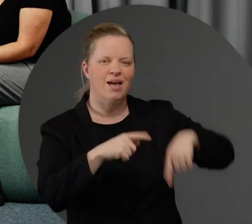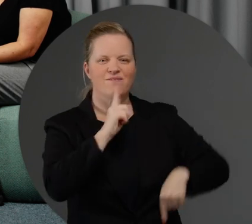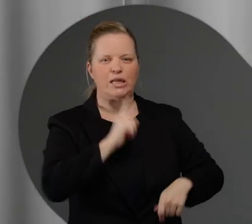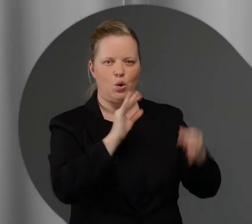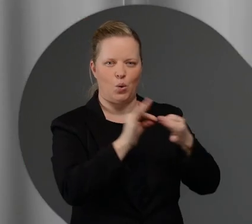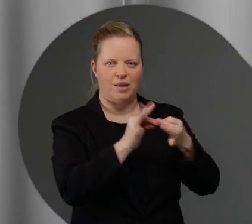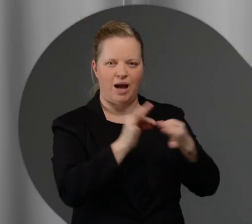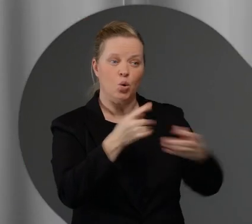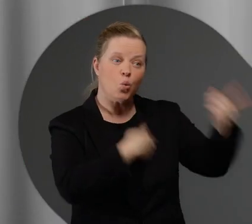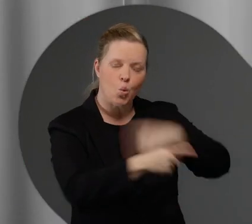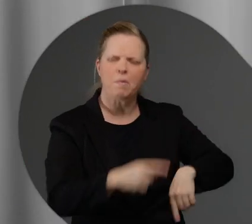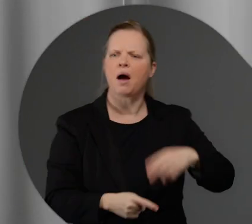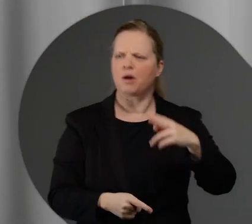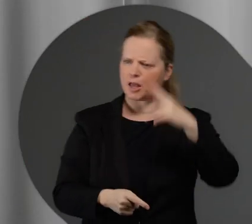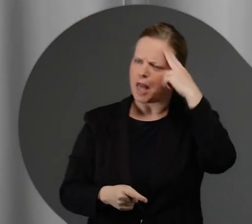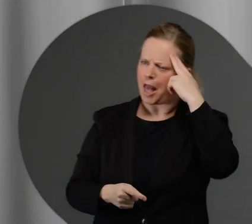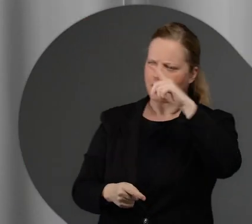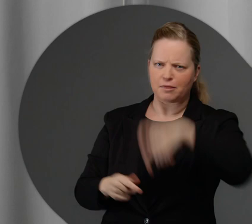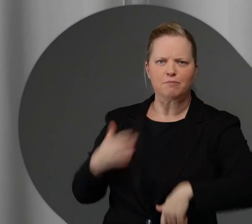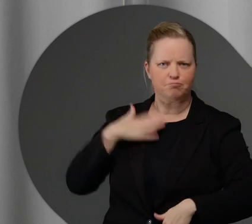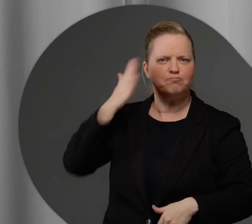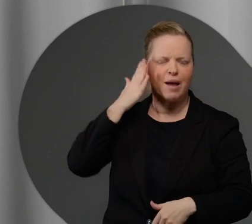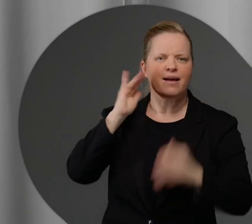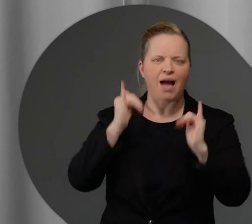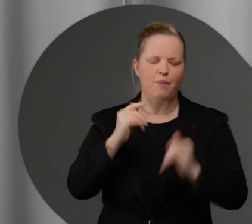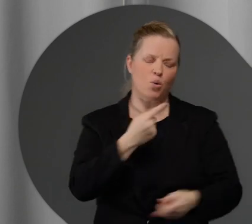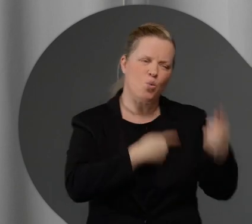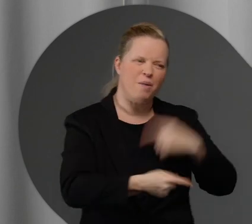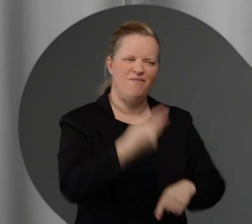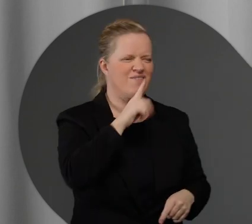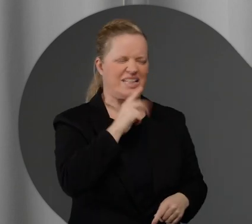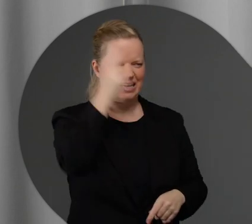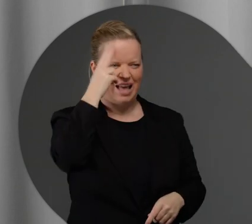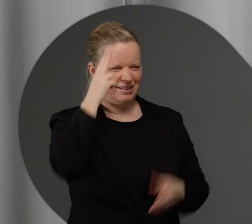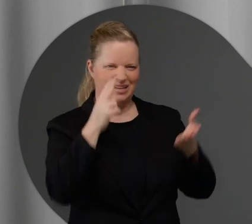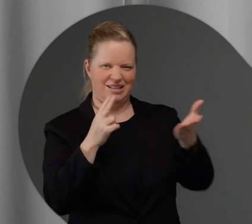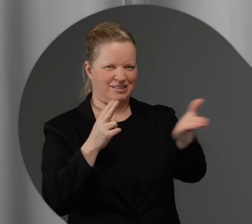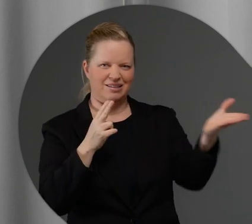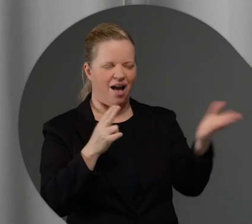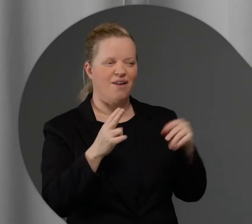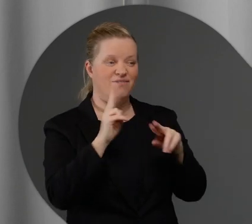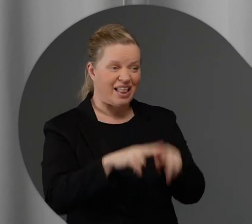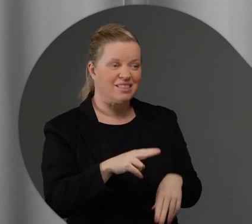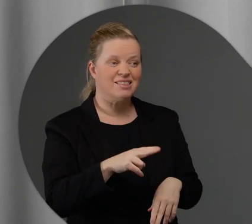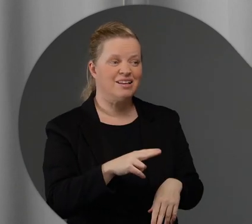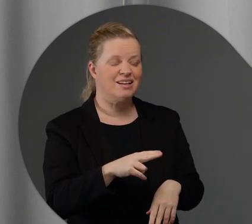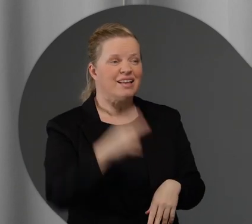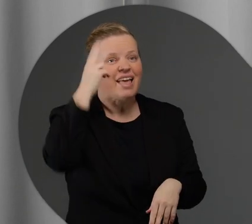Meistens kennen mich viele von der Weite quasi, aber ich dann ziemlich wenige. Beziehungsweise selbst wenn ich sie kennen, erkenne ich sie ja nicht optisch.